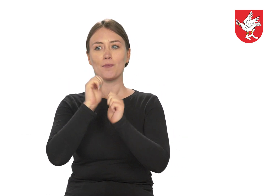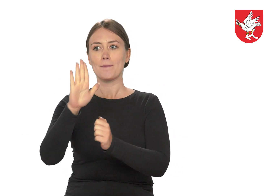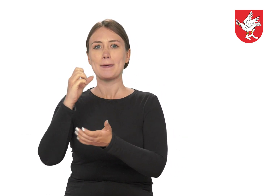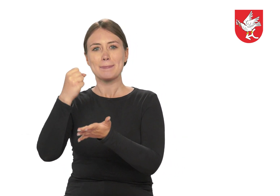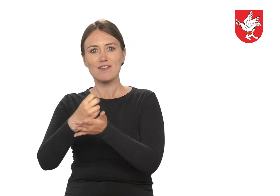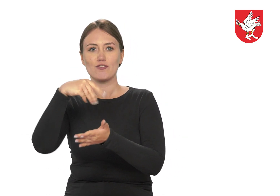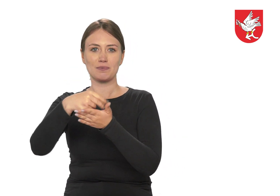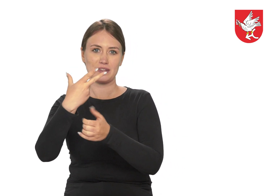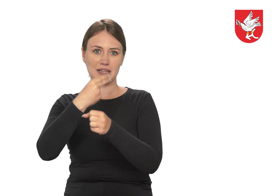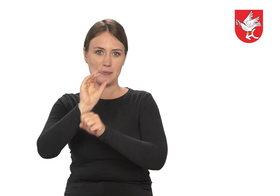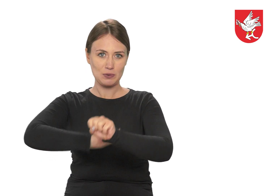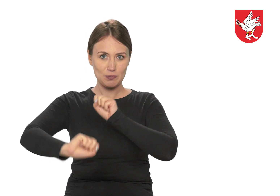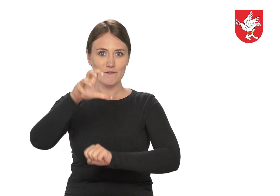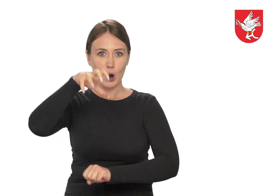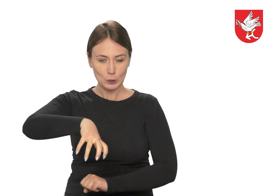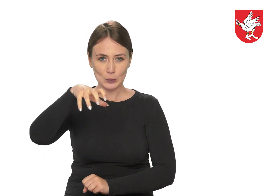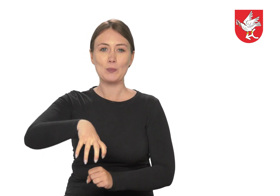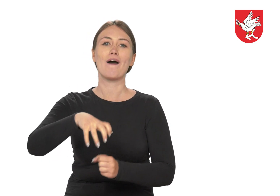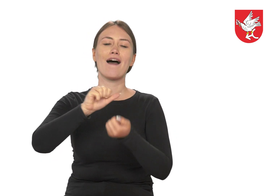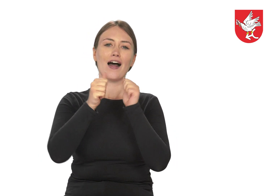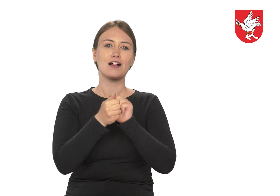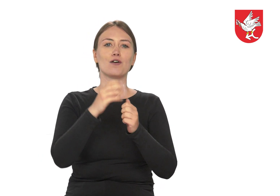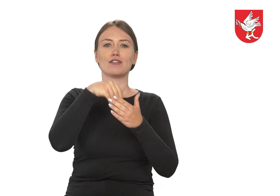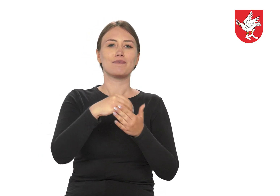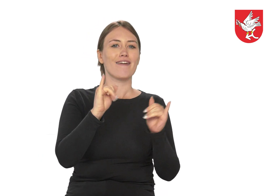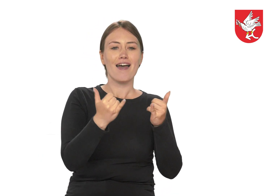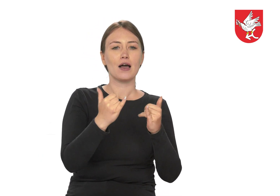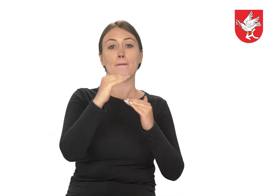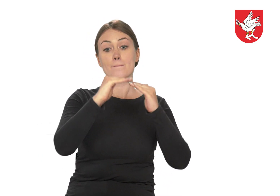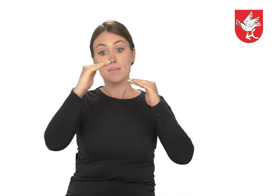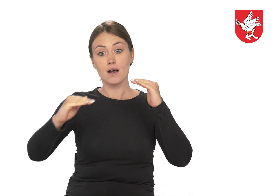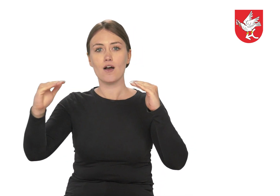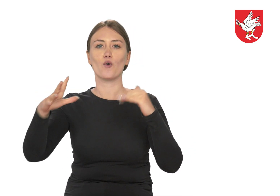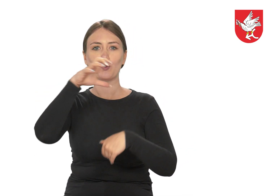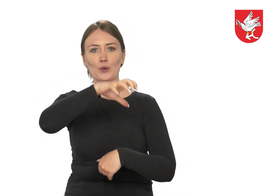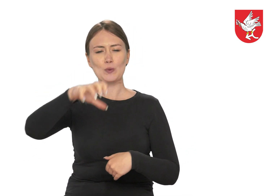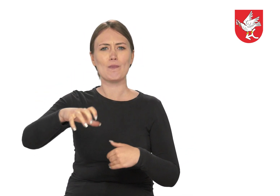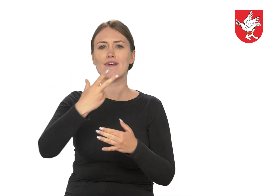lub stopień niepełnosprawności osobie posiadającej prawomocne orzeczenie o niepełnosprawności,